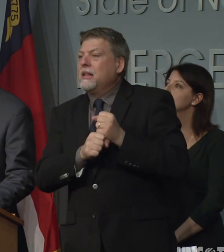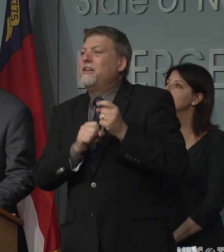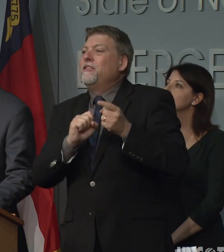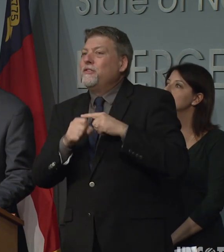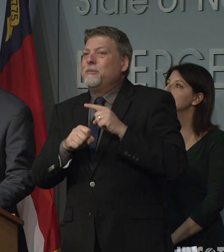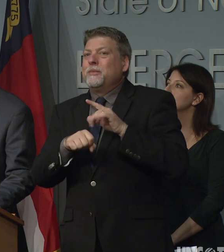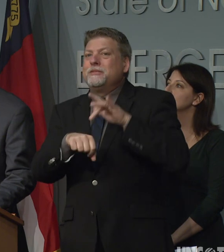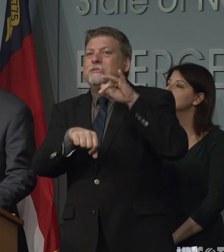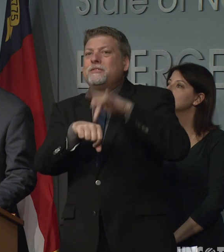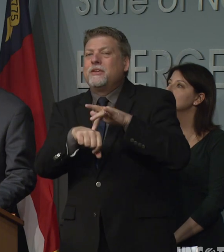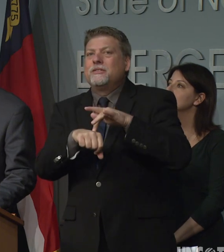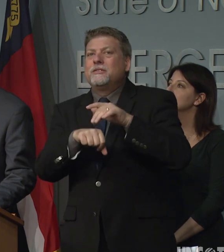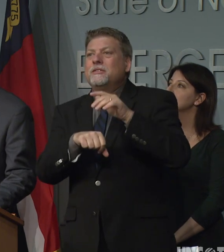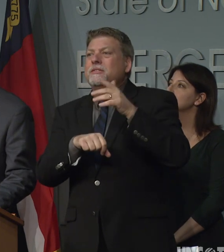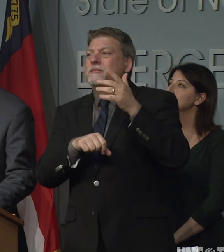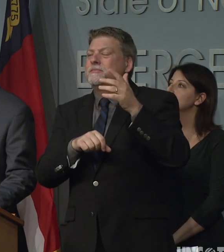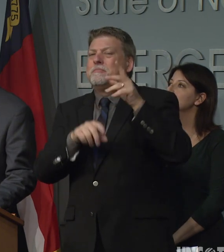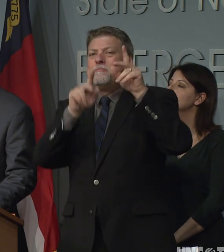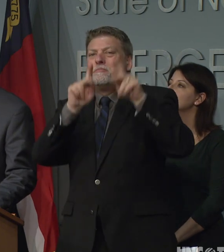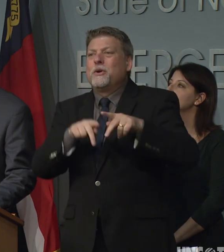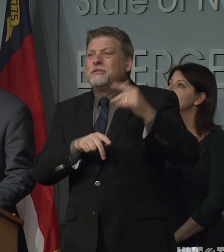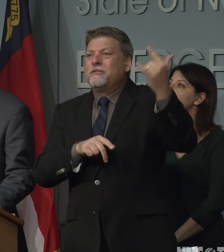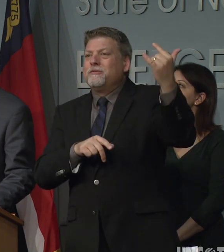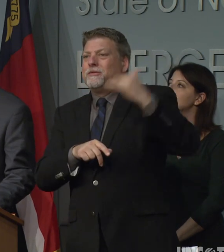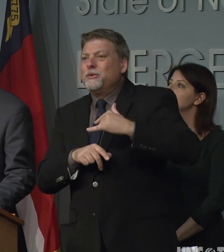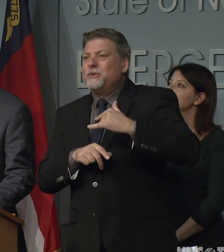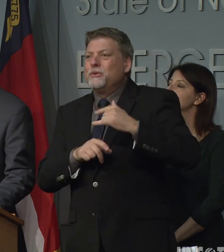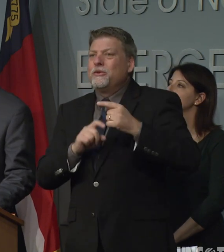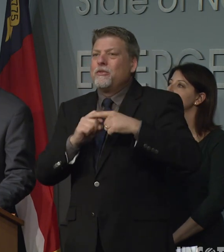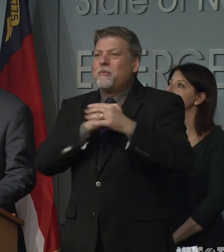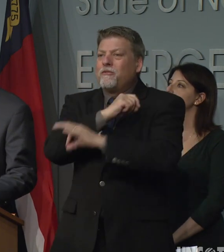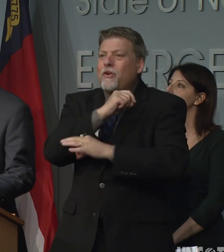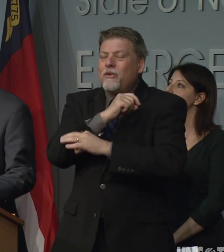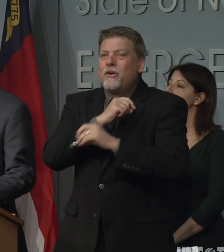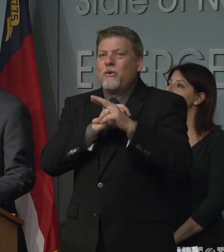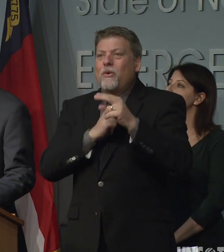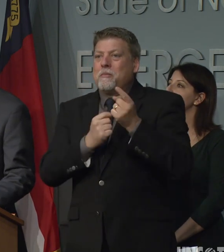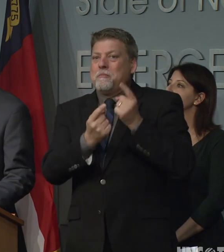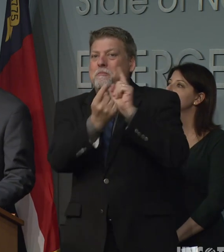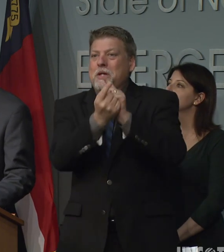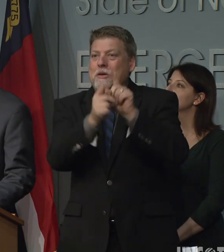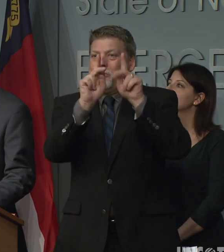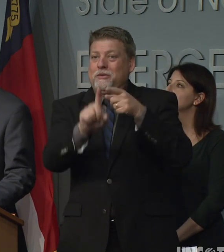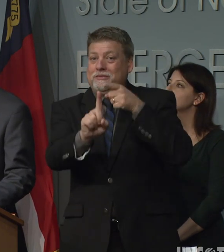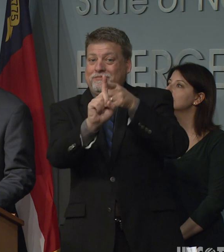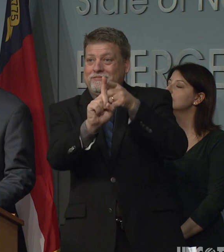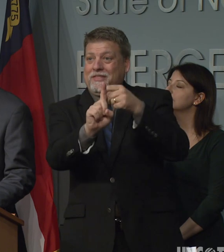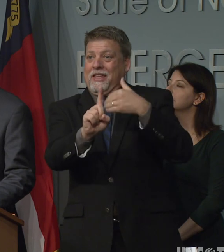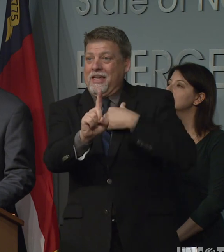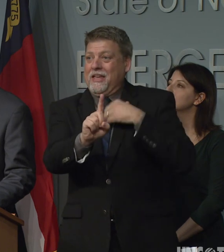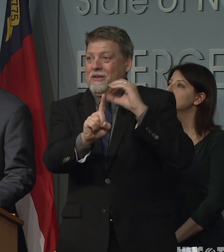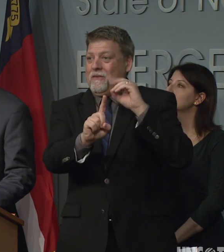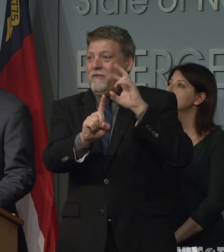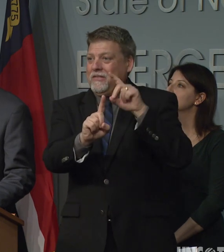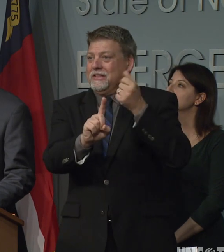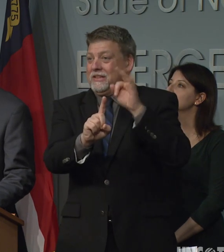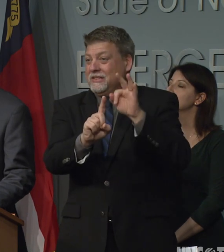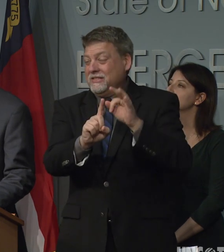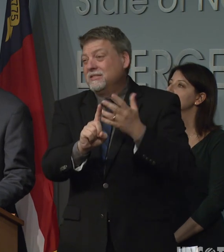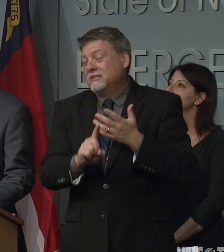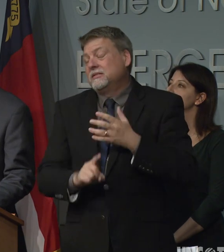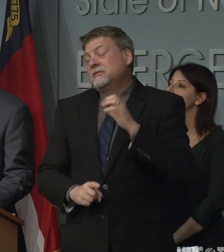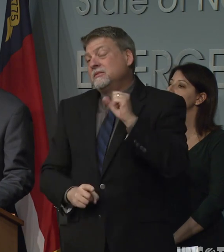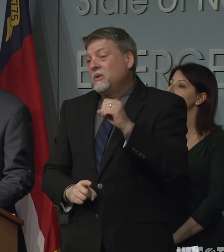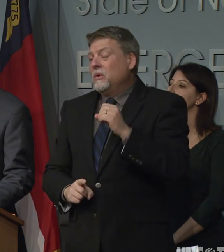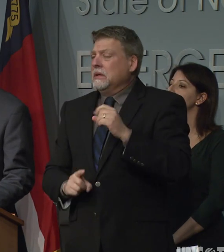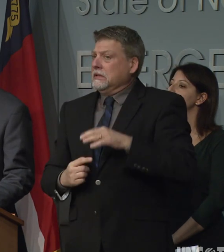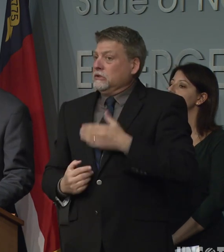Todos los que han dado resultado positivo han sido por contacto directo en segundo lugar. Nosotros estamos viendo